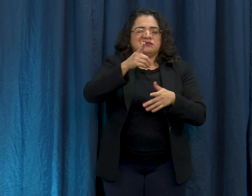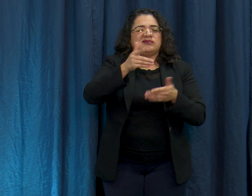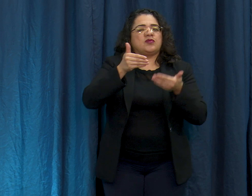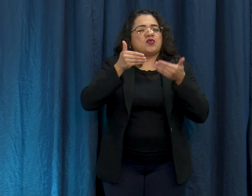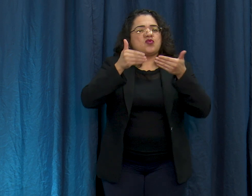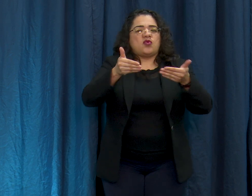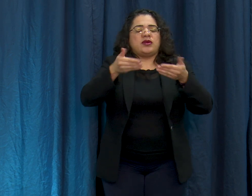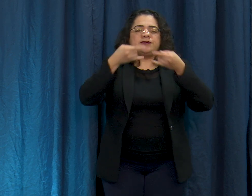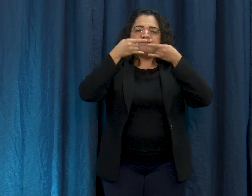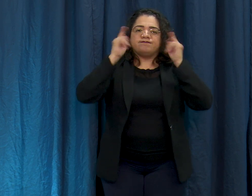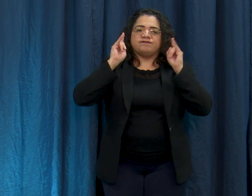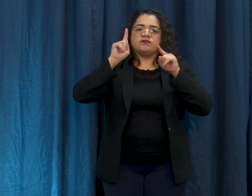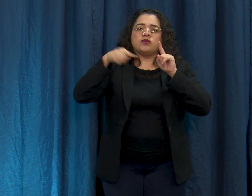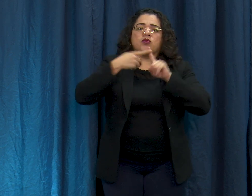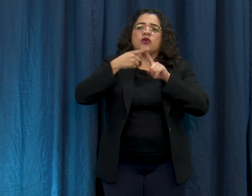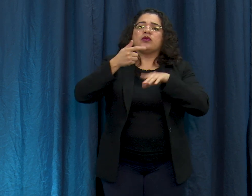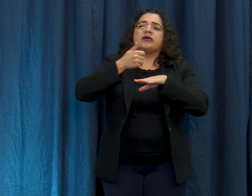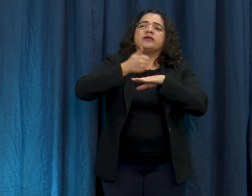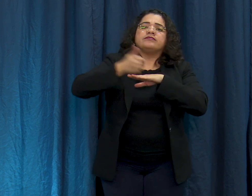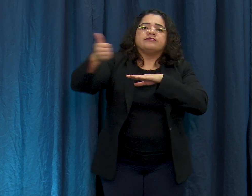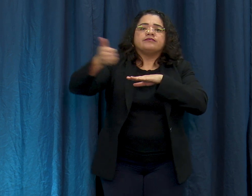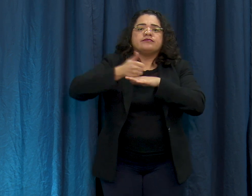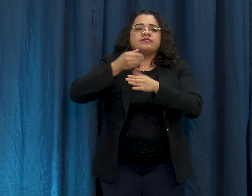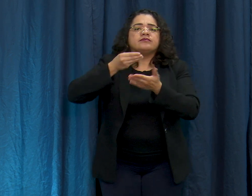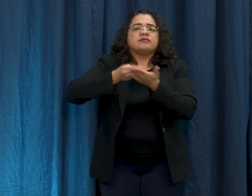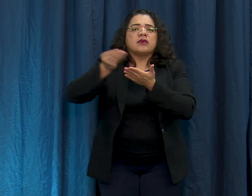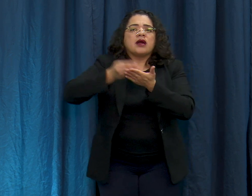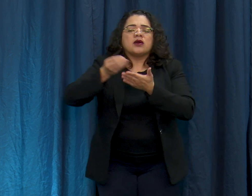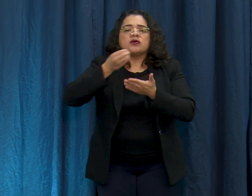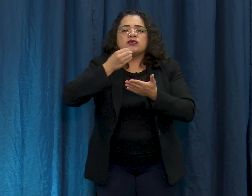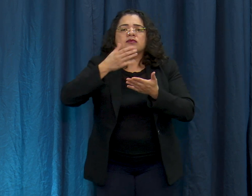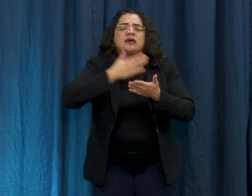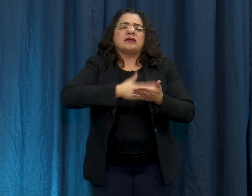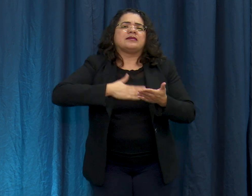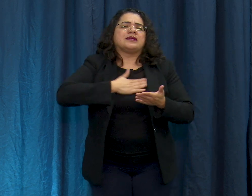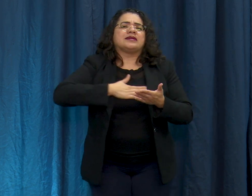tiene que trabajar secure el rastro de preferential por favor no usin las